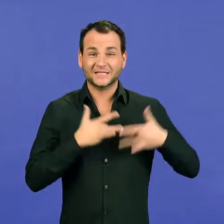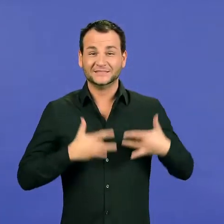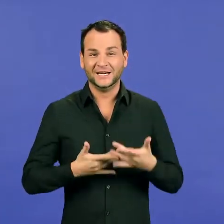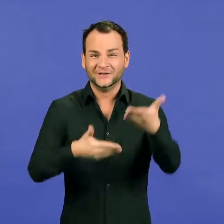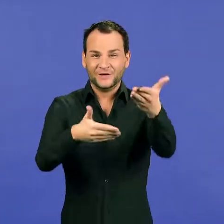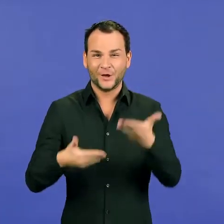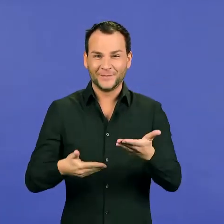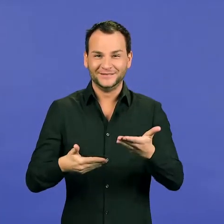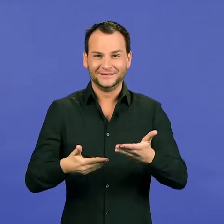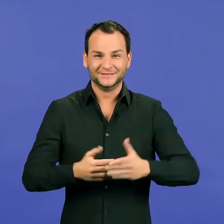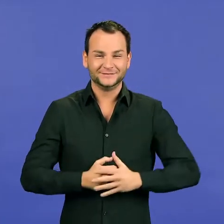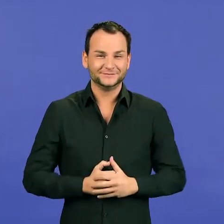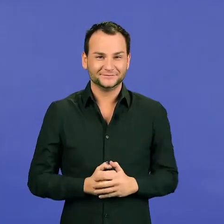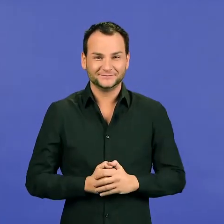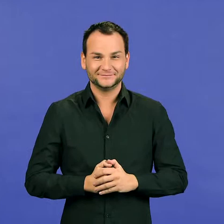Herzlich Willkommen